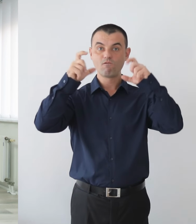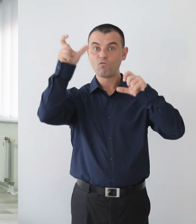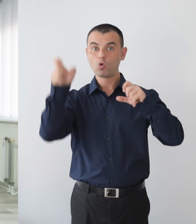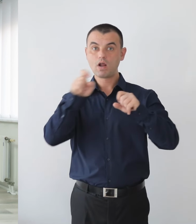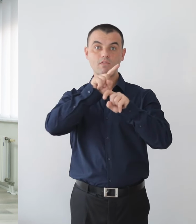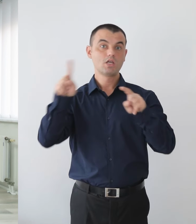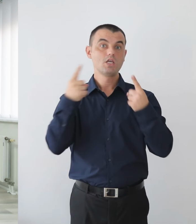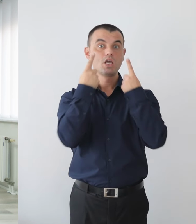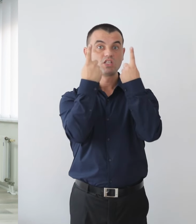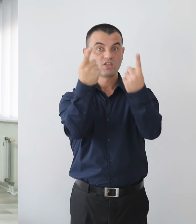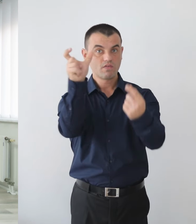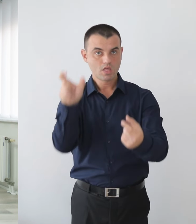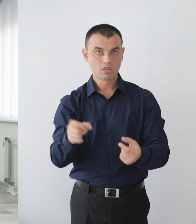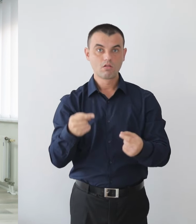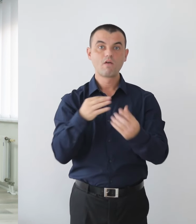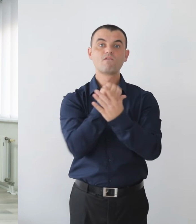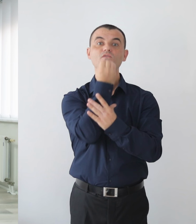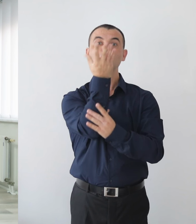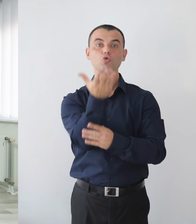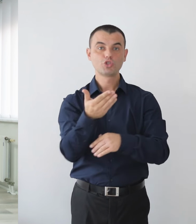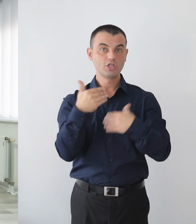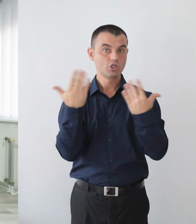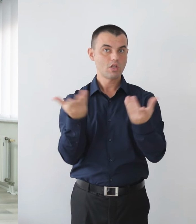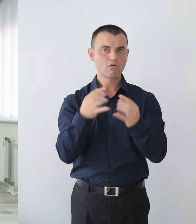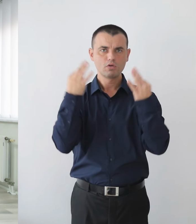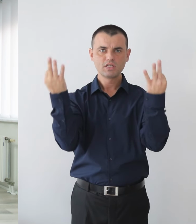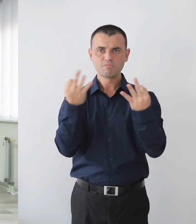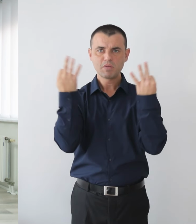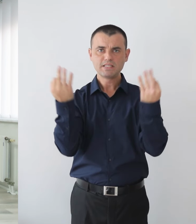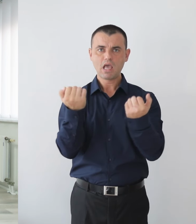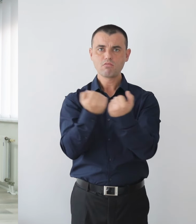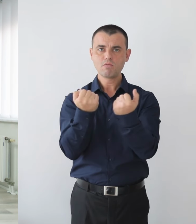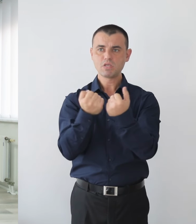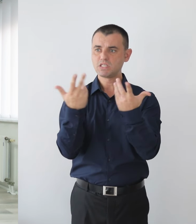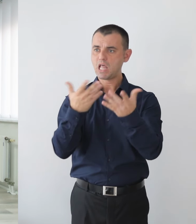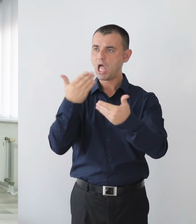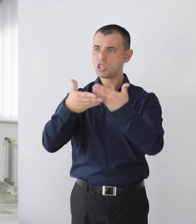фотограф и свидетел, в случай че притежава някаква конкретна частна или компания